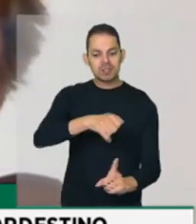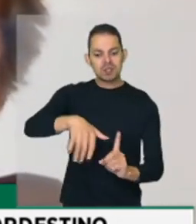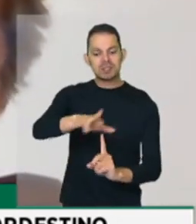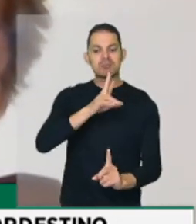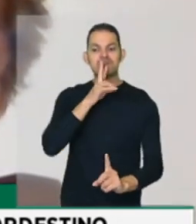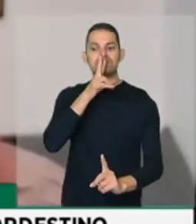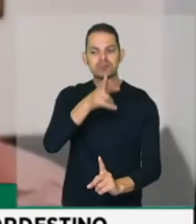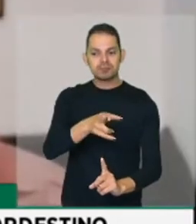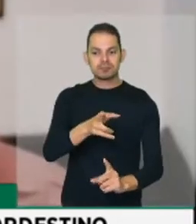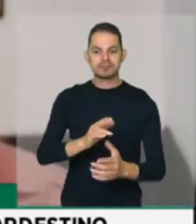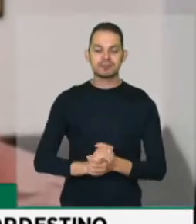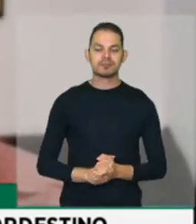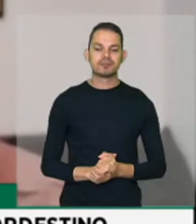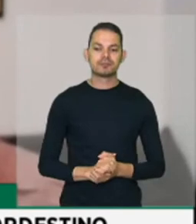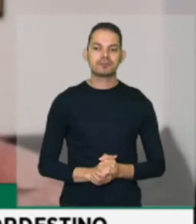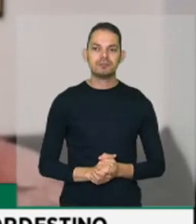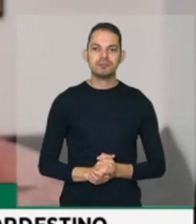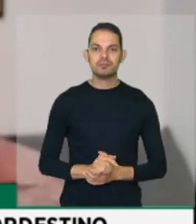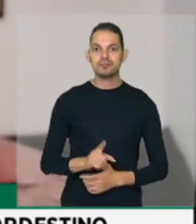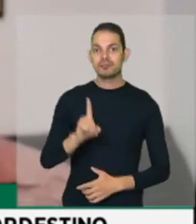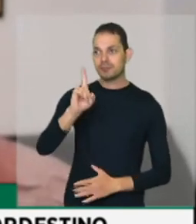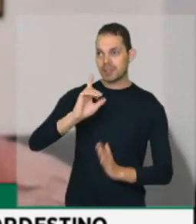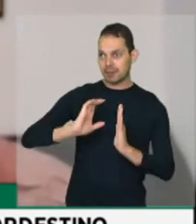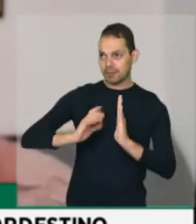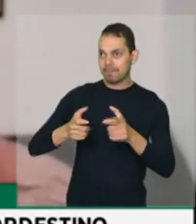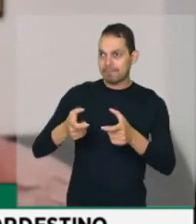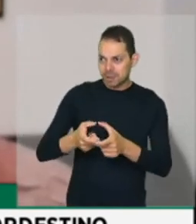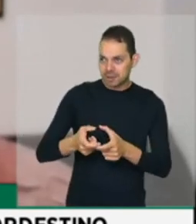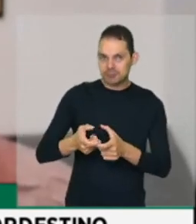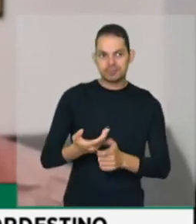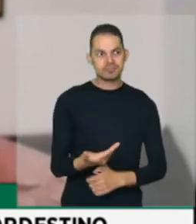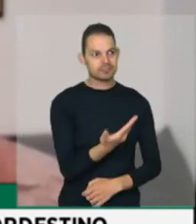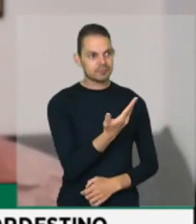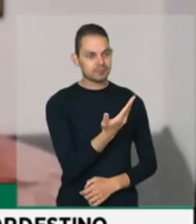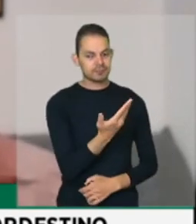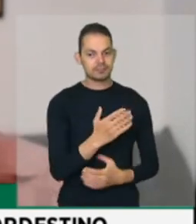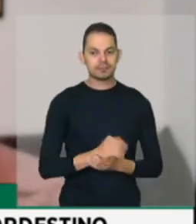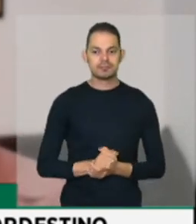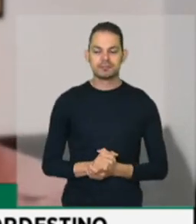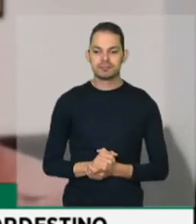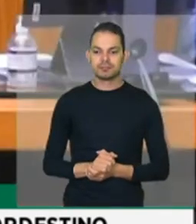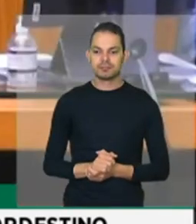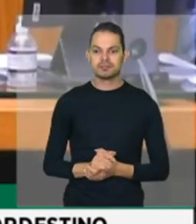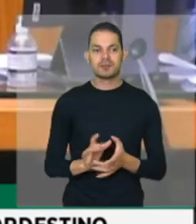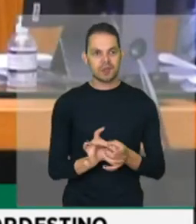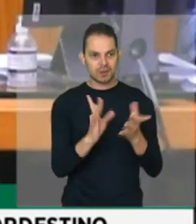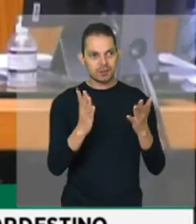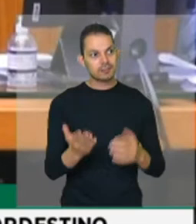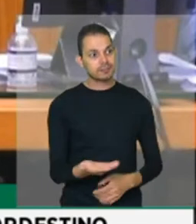PRESIDENTE, MINORIA. -- [PRESIDENTE]: MINORIA. -- [DEPUTADA]: MINORIA, PRESIDENTE. -- [PRESIDENTE]: MINORIA. -- [DEPUTADA]: